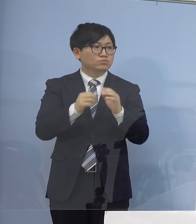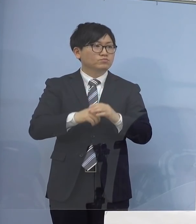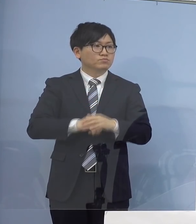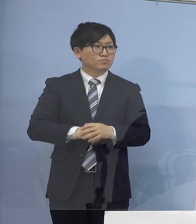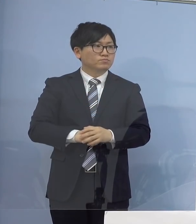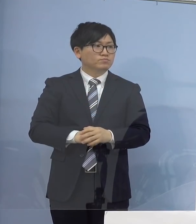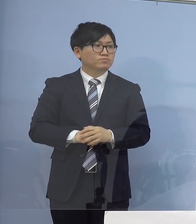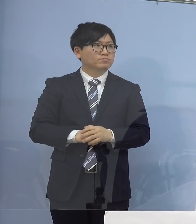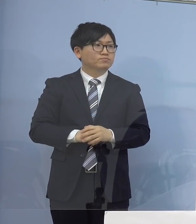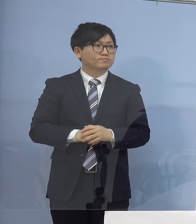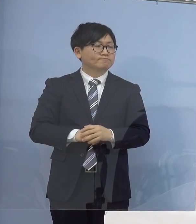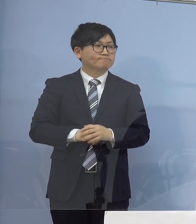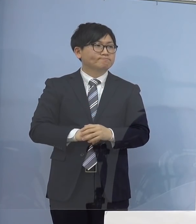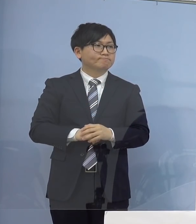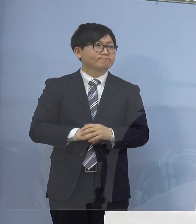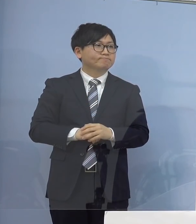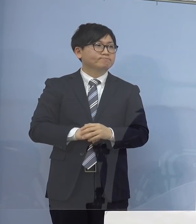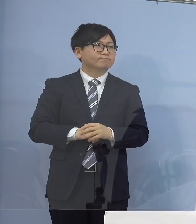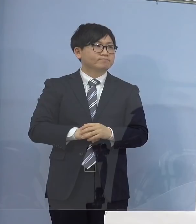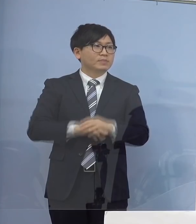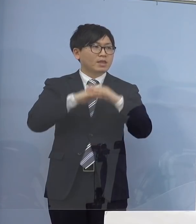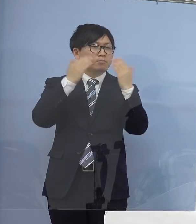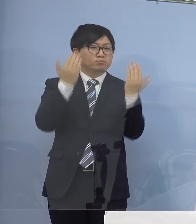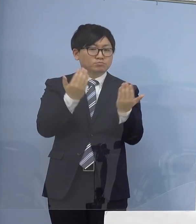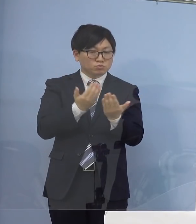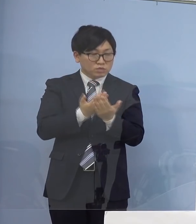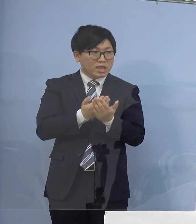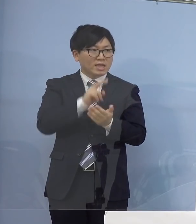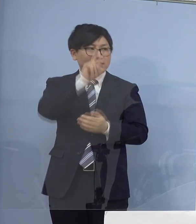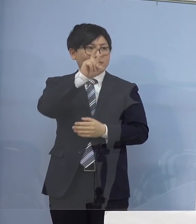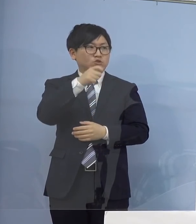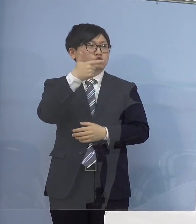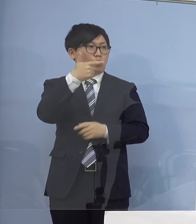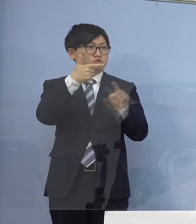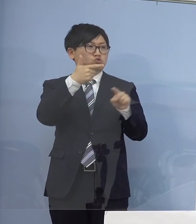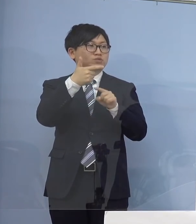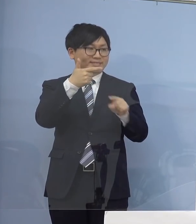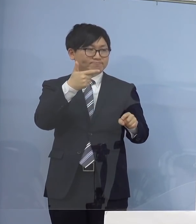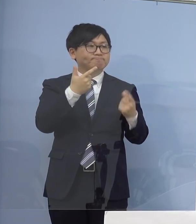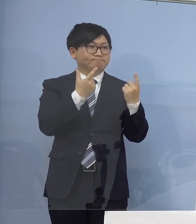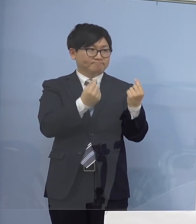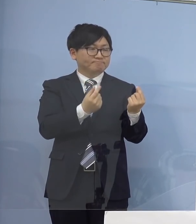先ほども申し上げたように 合わせて26名ということになります